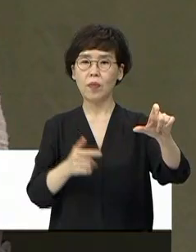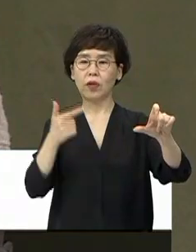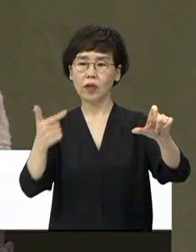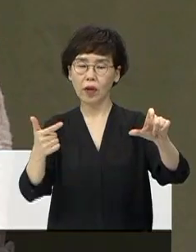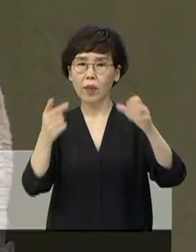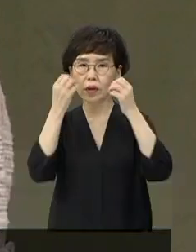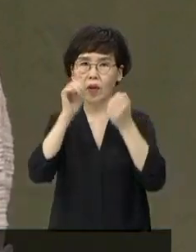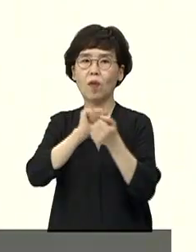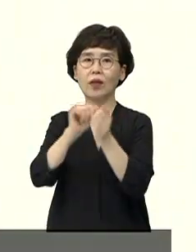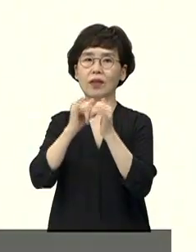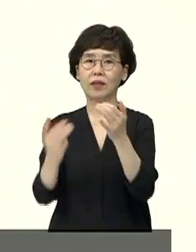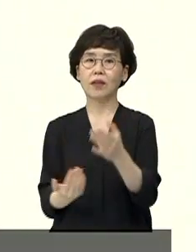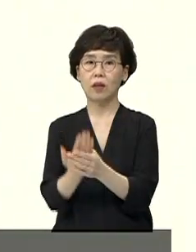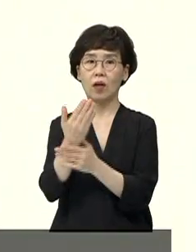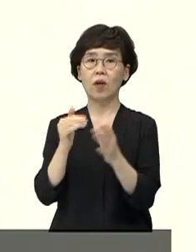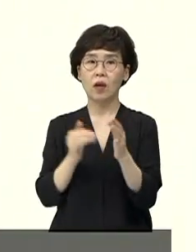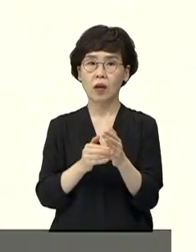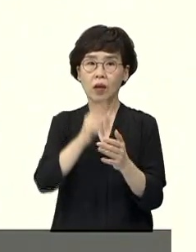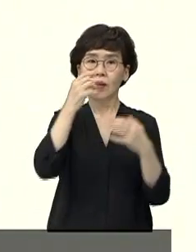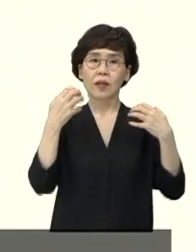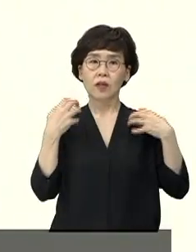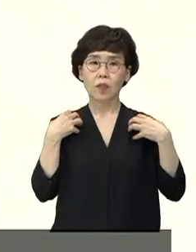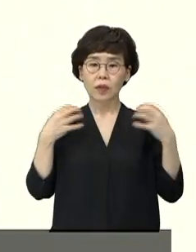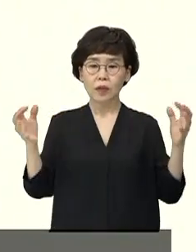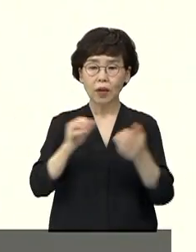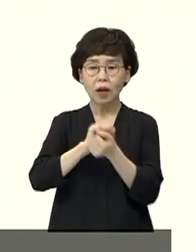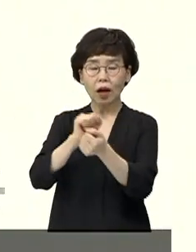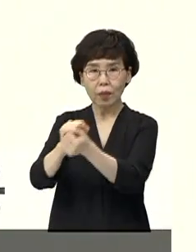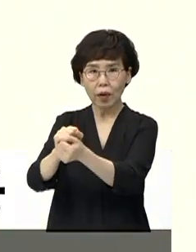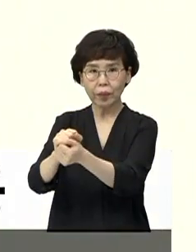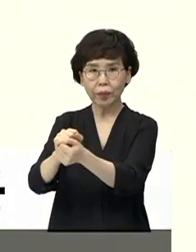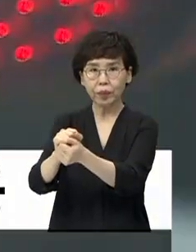확진됐습니다. 정부는 집단 감염 확산에 종교 소모임이